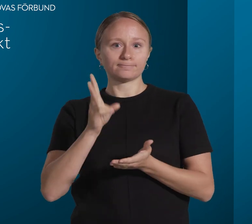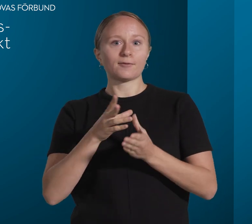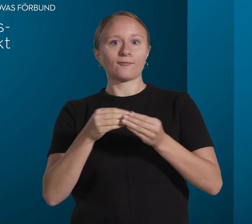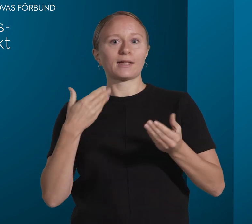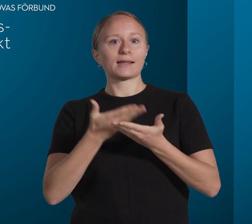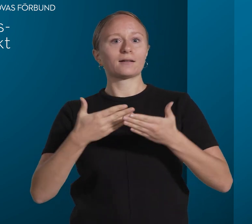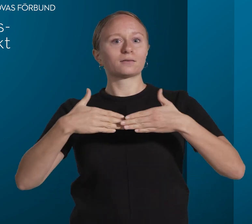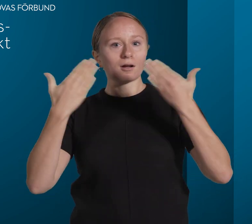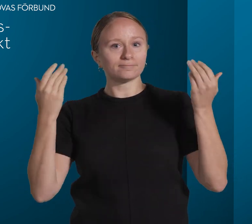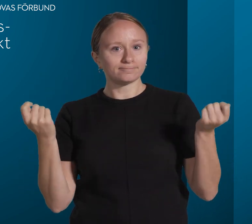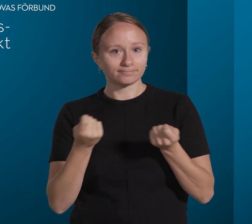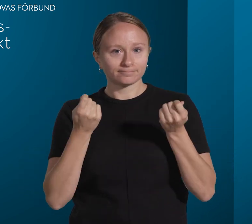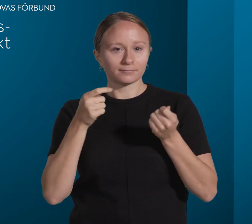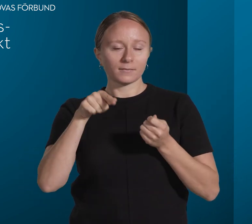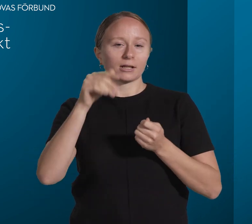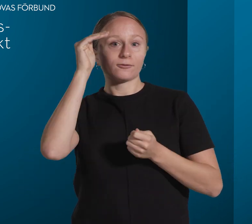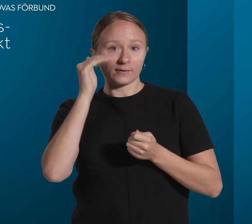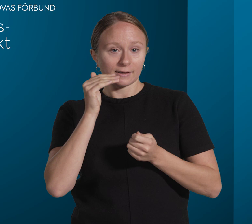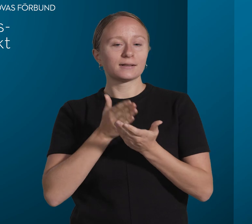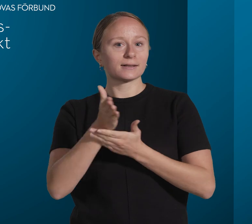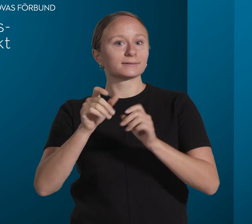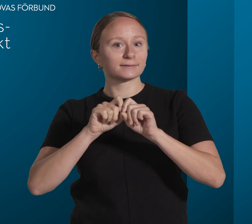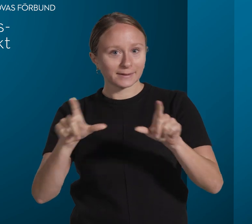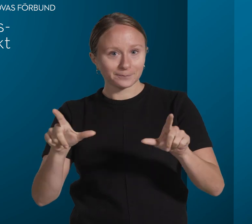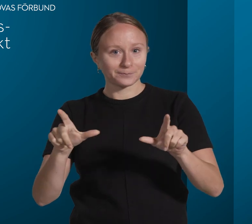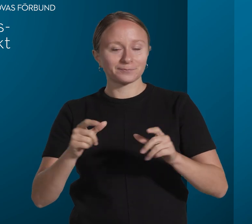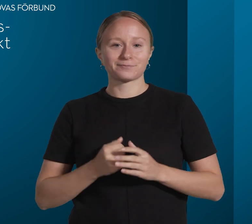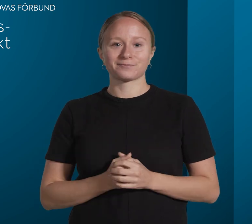på kvällen i direktsändning.